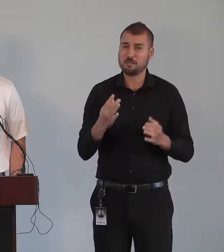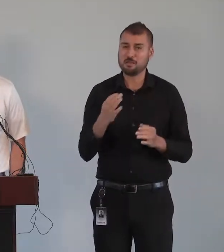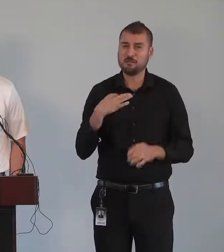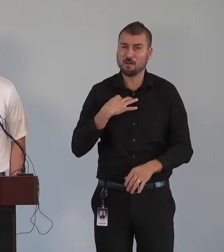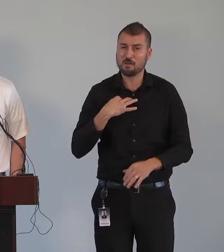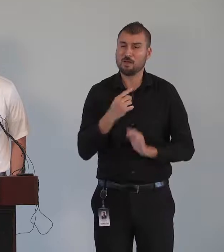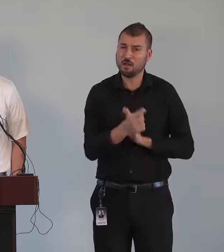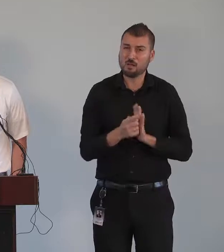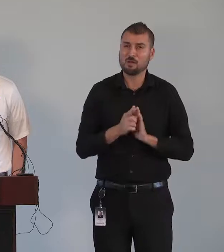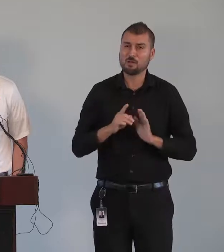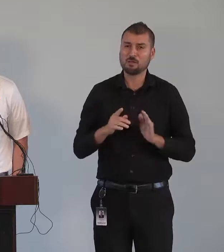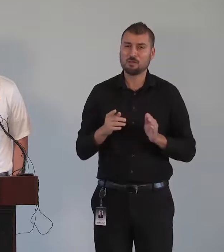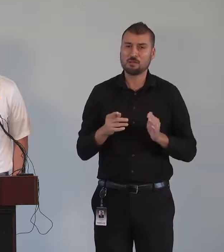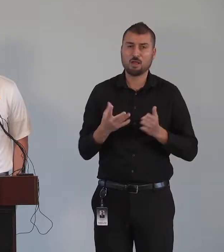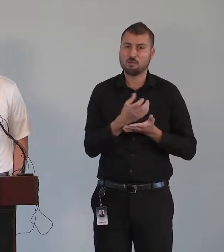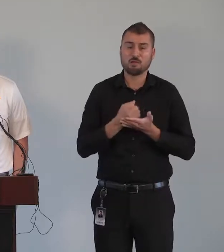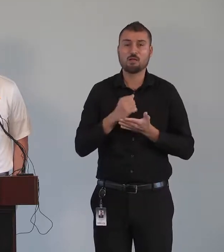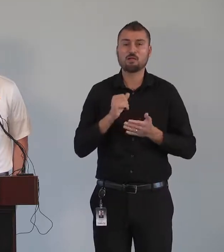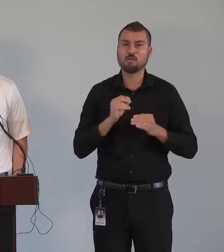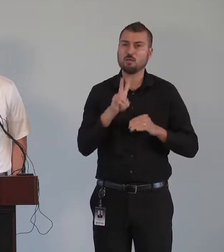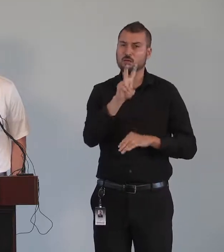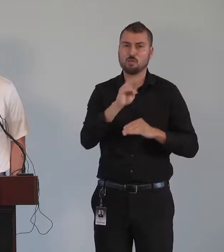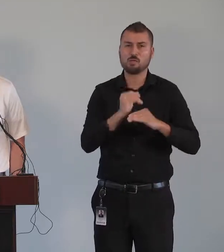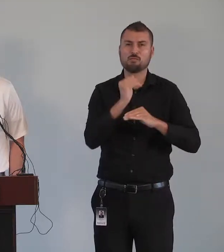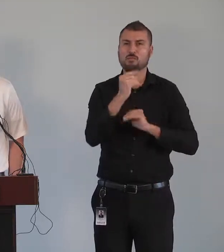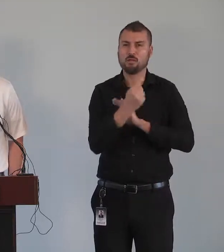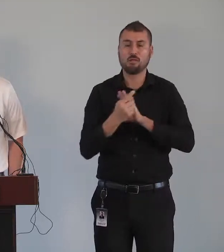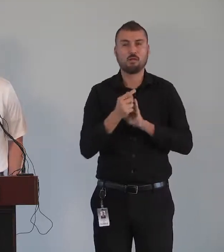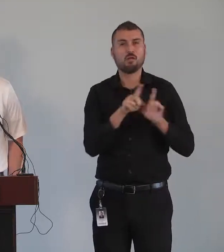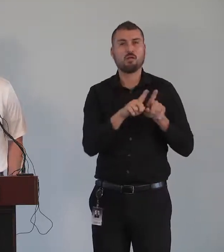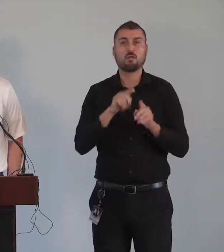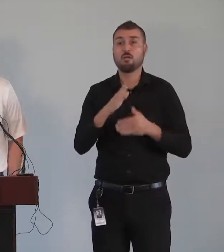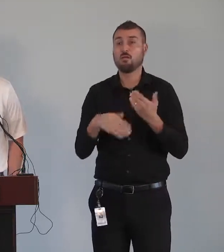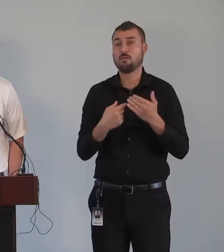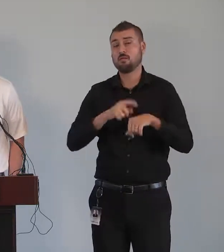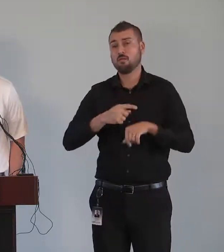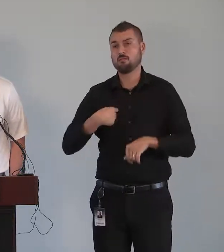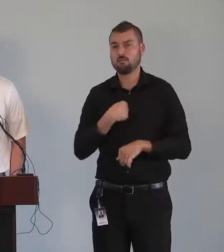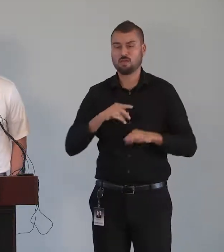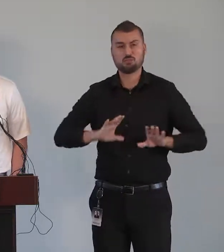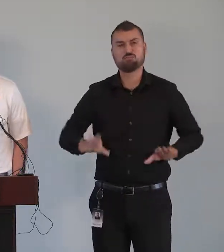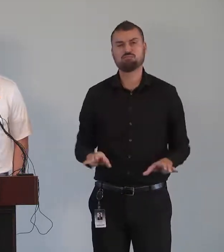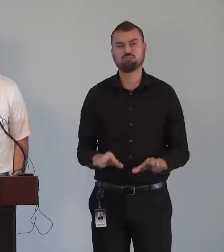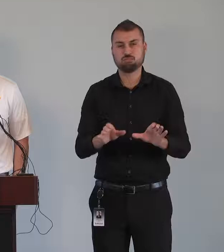estarán presentes es de más de 200 y más todo el tiempo que pasamos comunicándonos